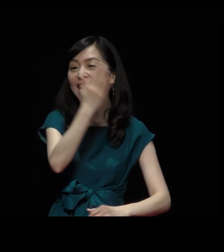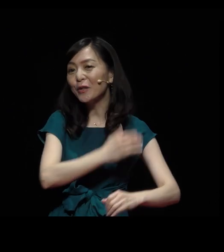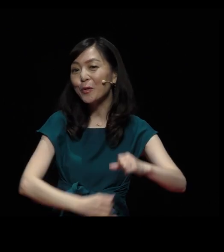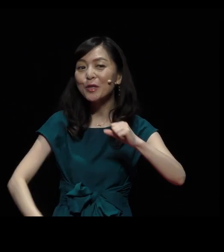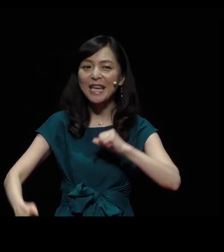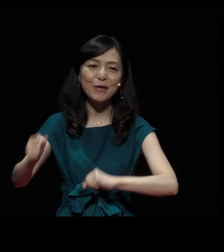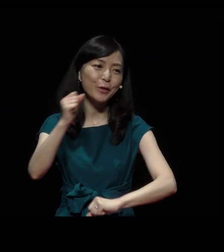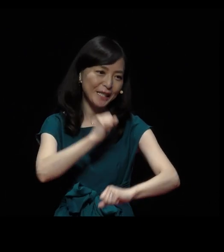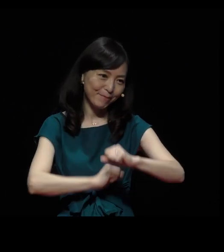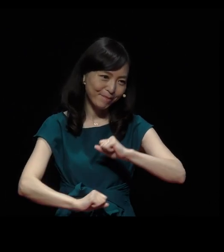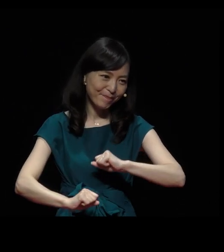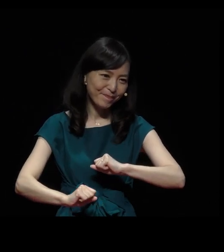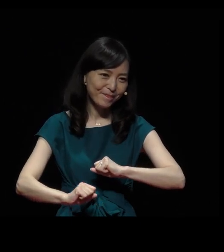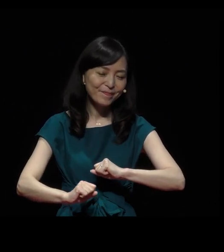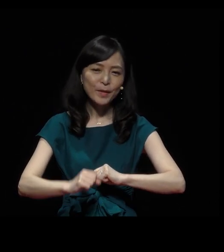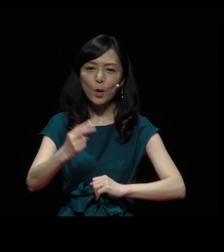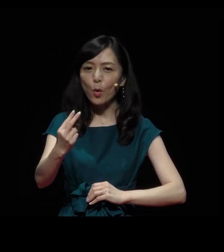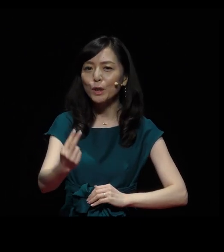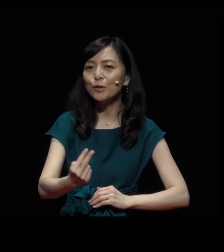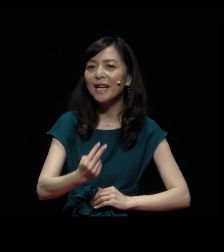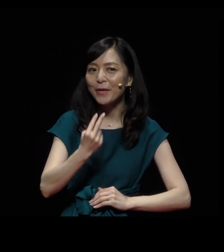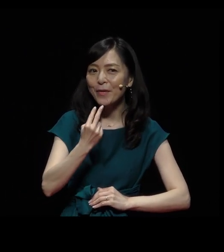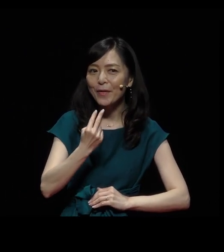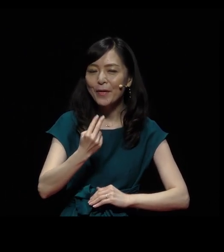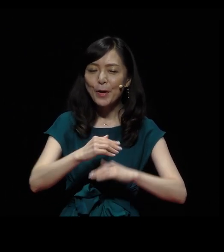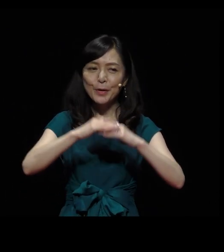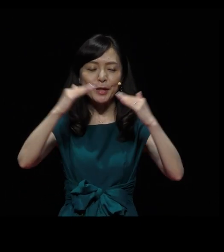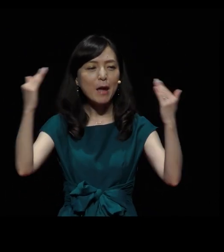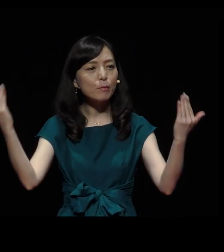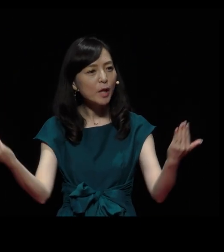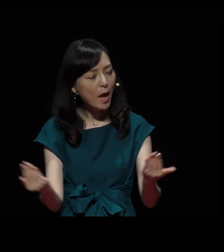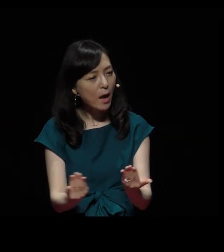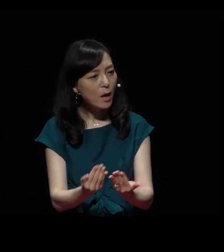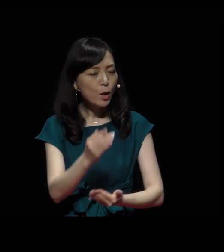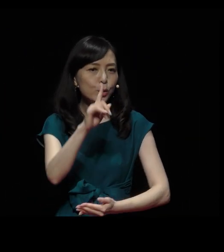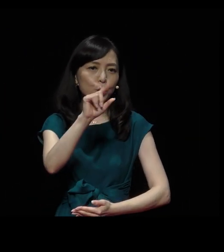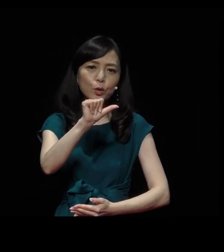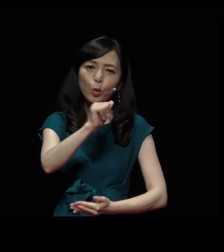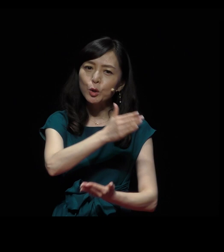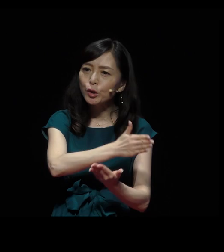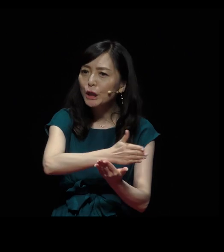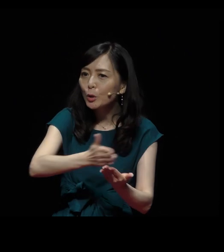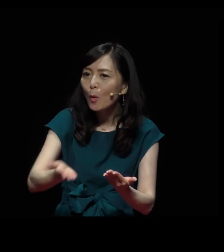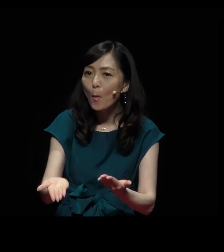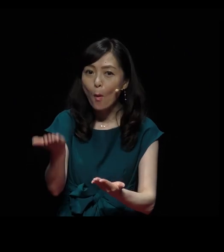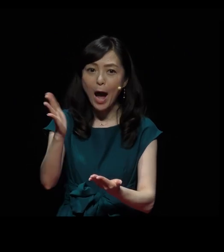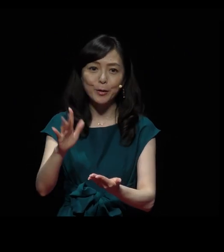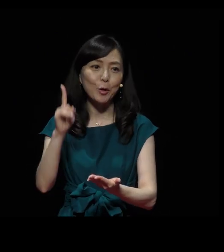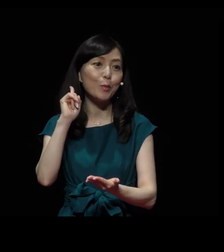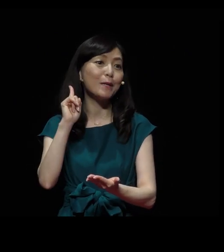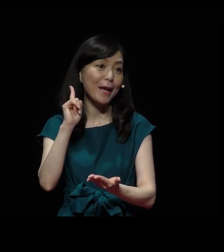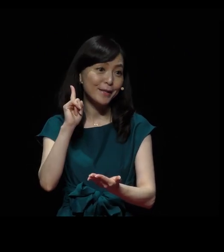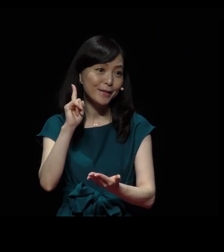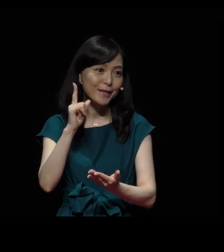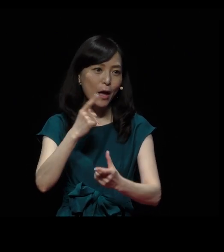Los mecanismos del cuerpo, movimientos, respiración, etc. Con todos creo que hay más de 15 tipos.